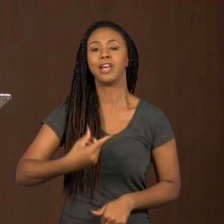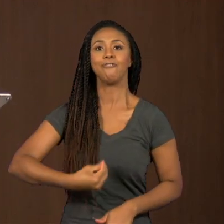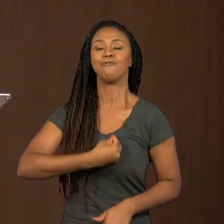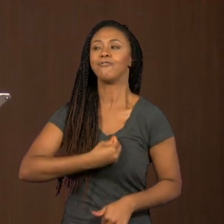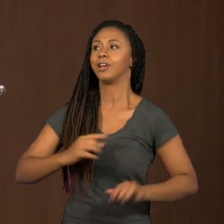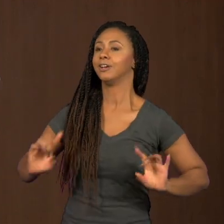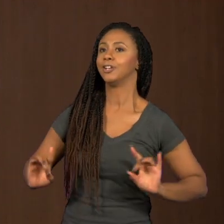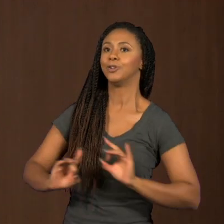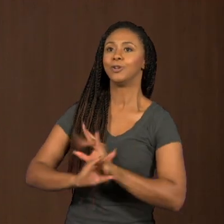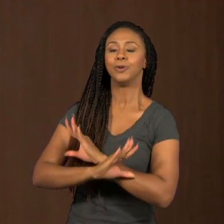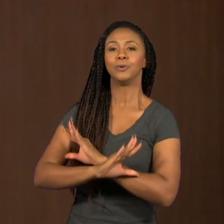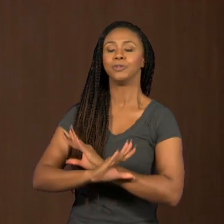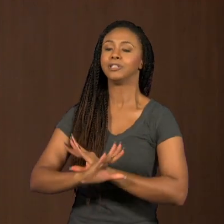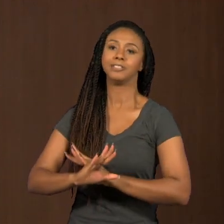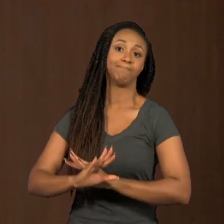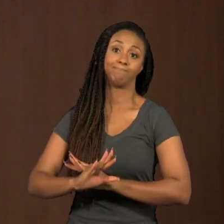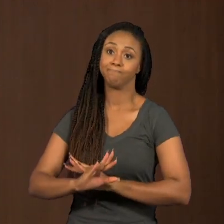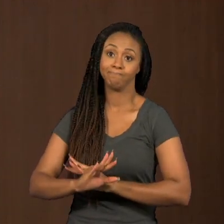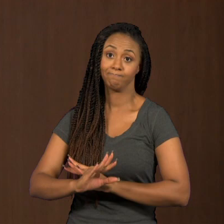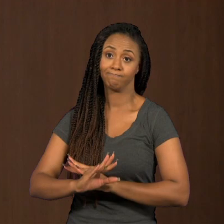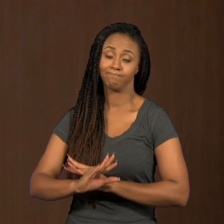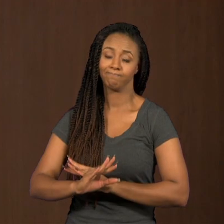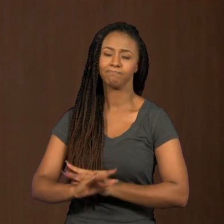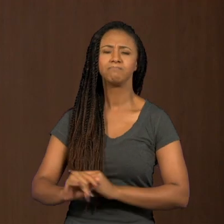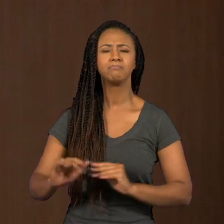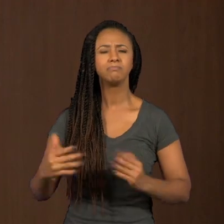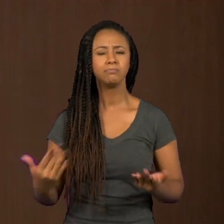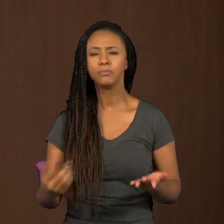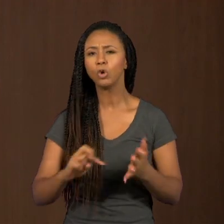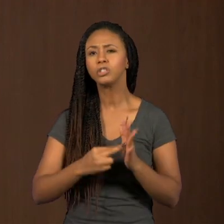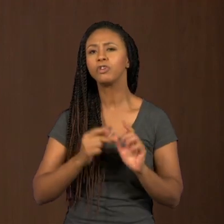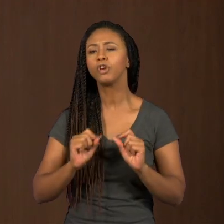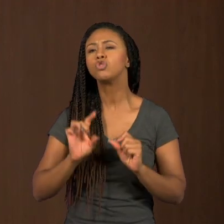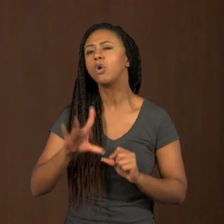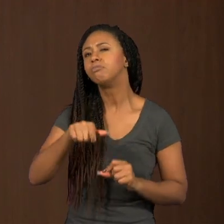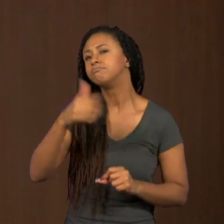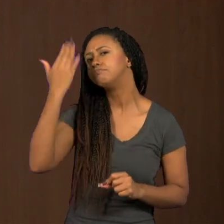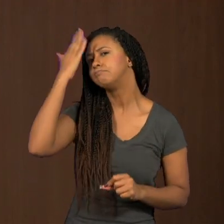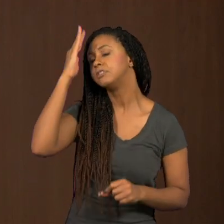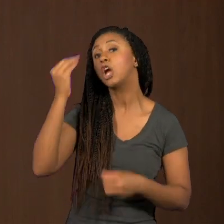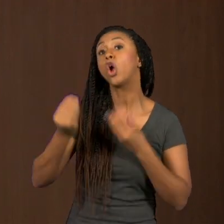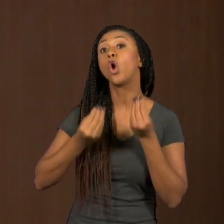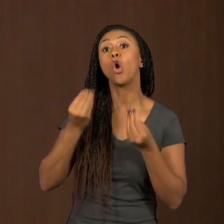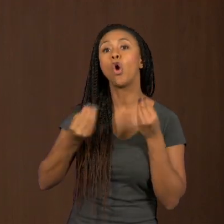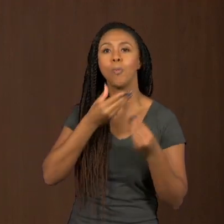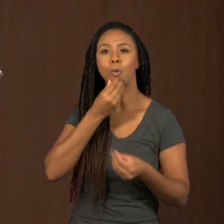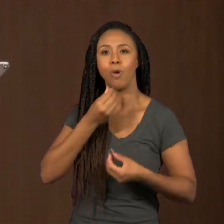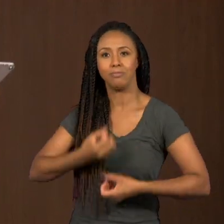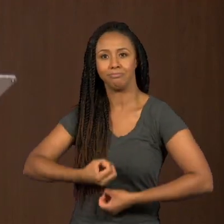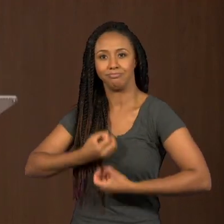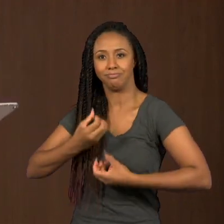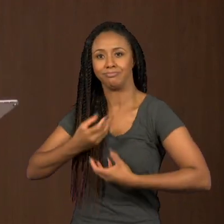ENTÃO, AQUI, É PRA GENTE TER UMA IDEIA DE COMO É QUE O JOÃO CABRAL DE MELO NETO OLHA PRA ESSA